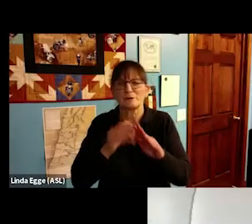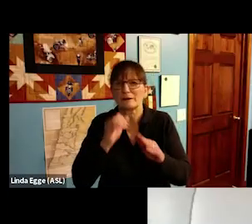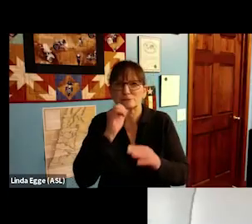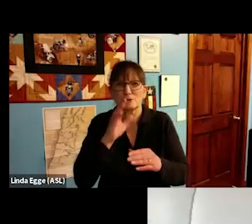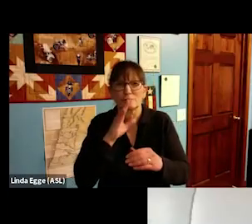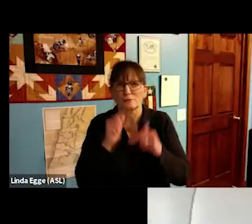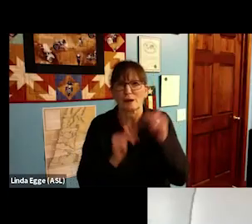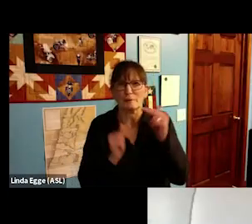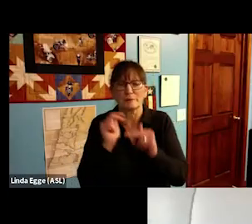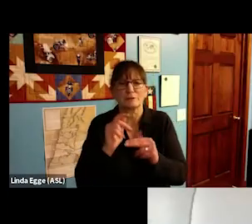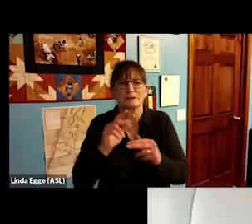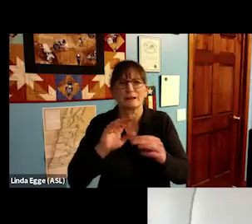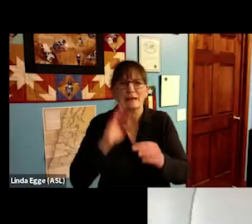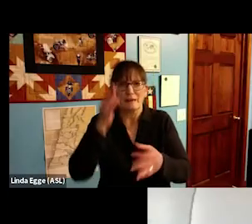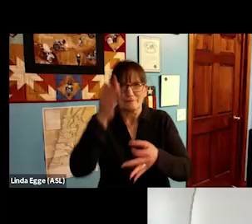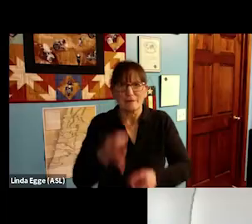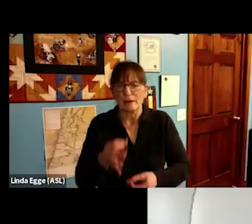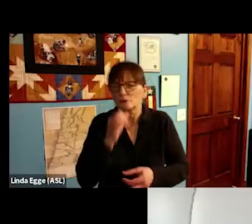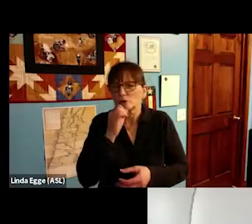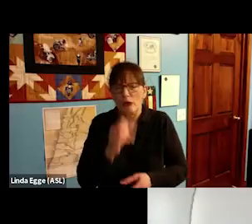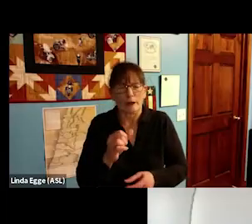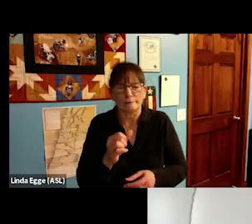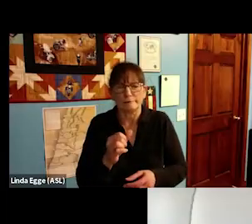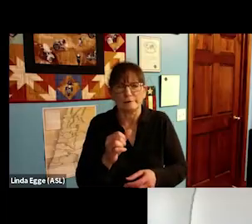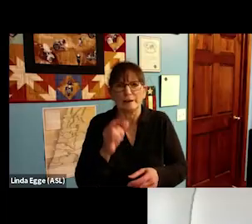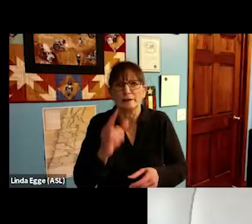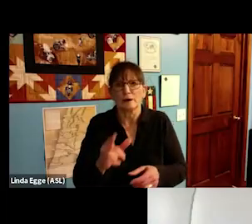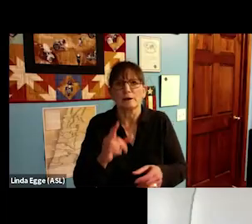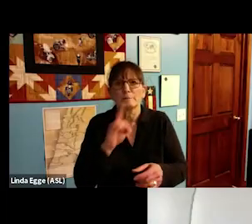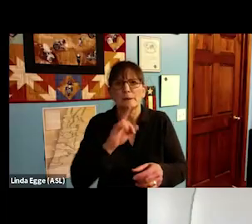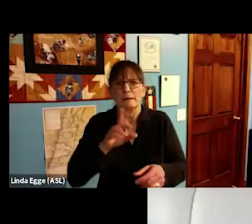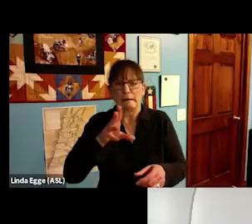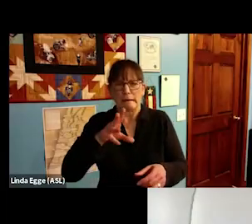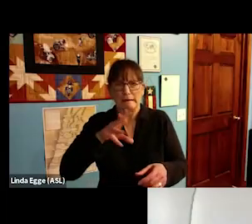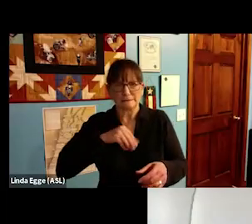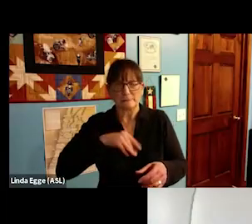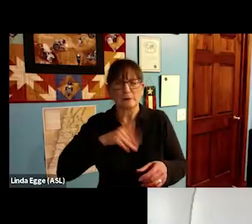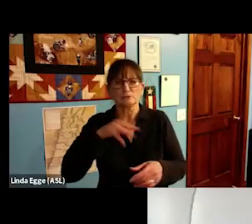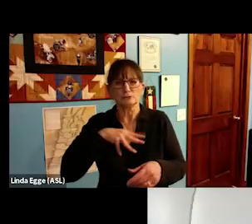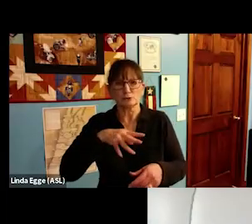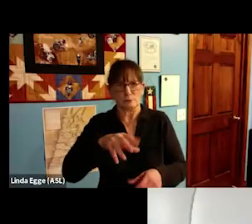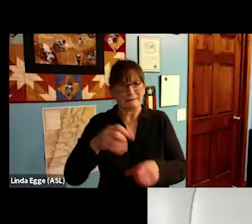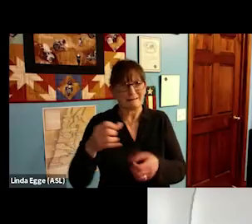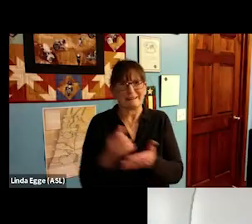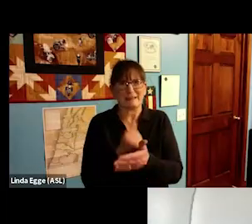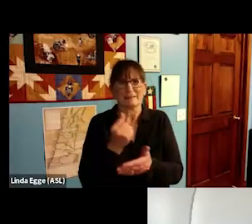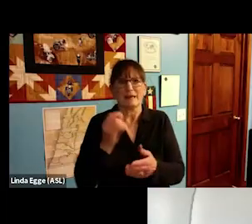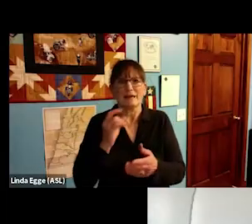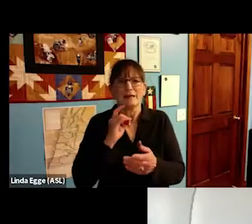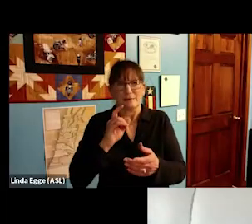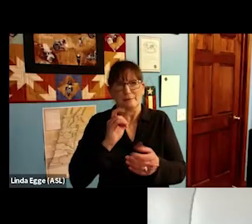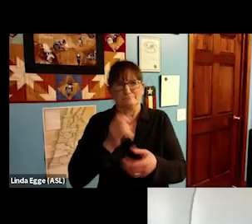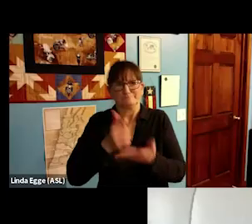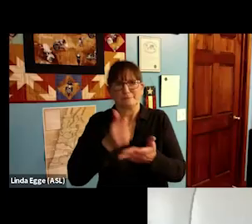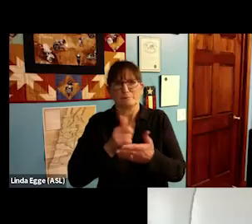[Pam] Sí, estamos aquí. Una parte sobre omitir la comida de los cálculos. [Jarita] Muy bien, y este fue otro cambio